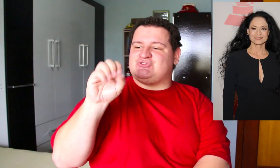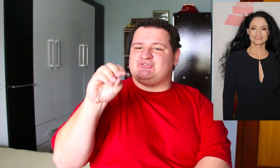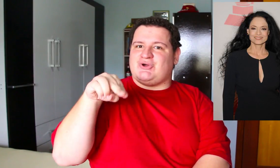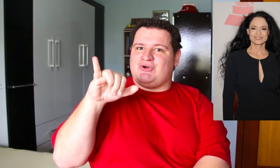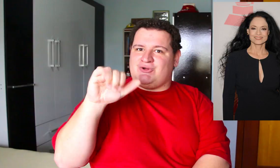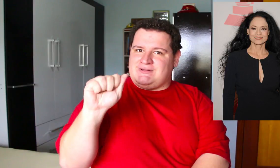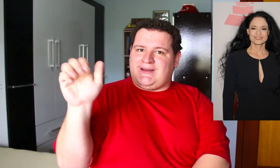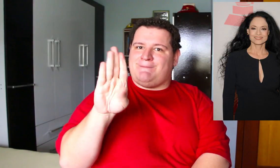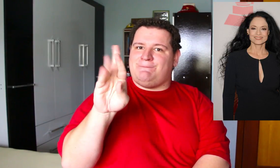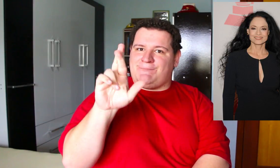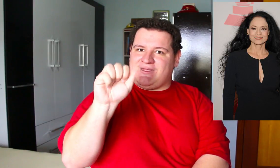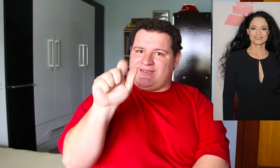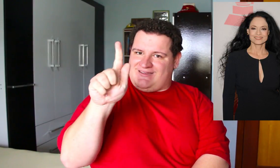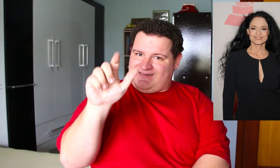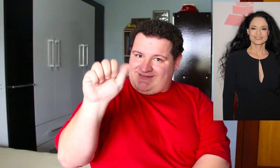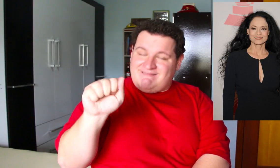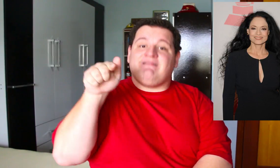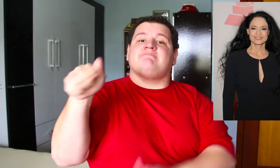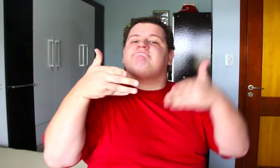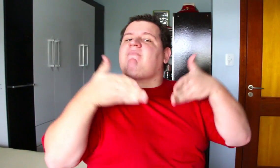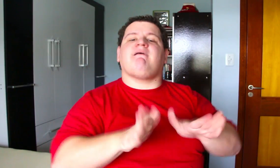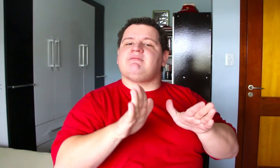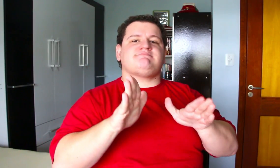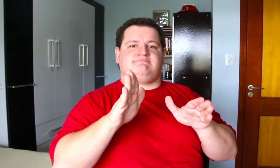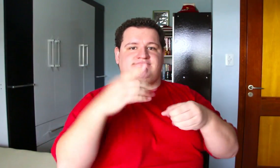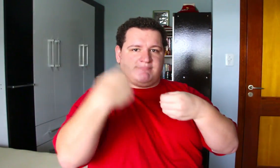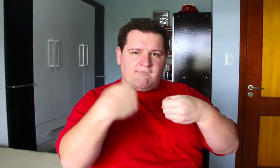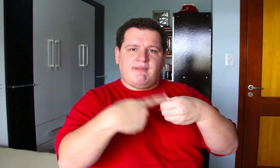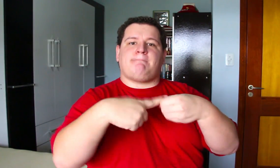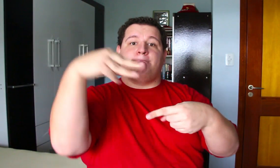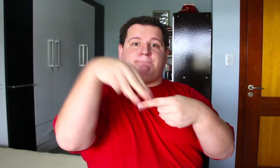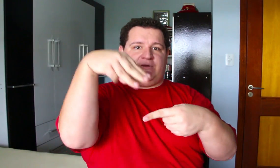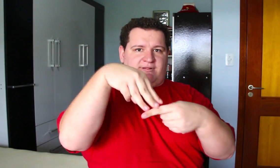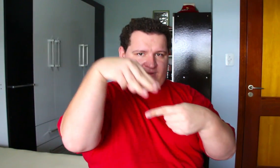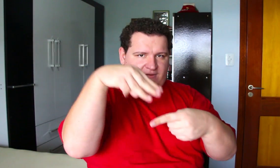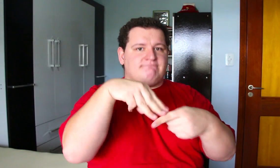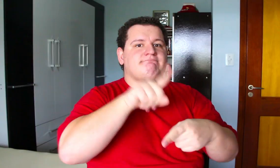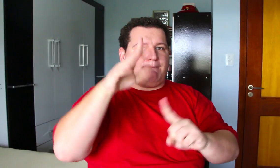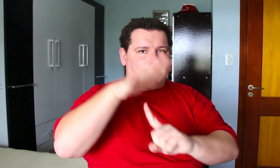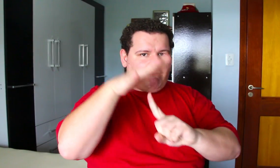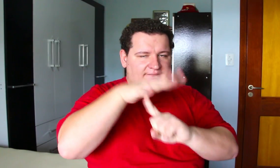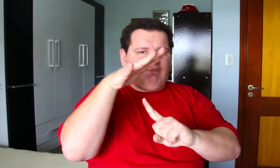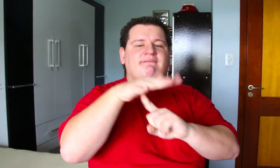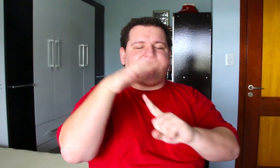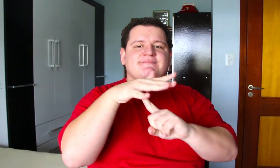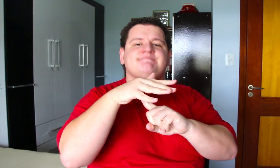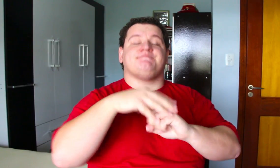Sonia Braga nasceu em Maringá, Paraná.